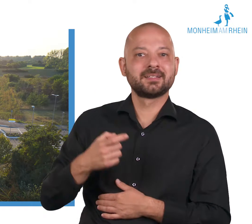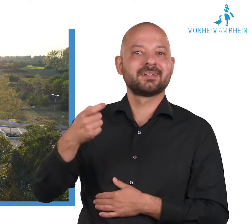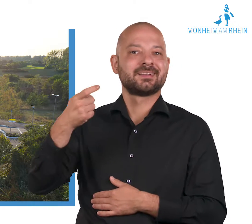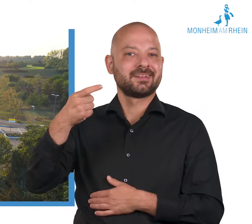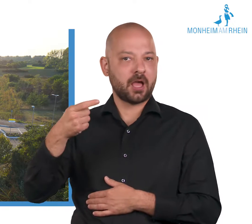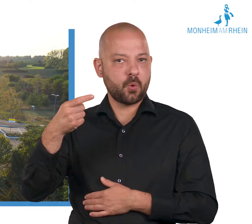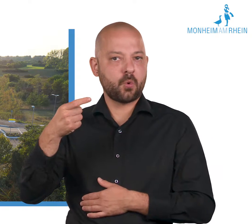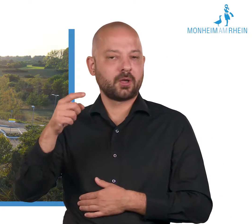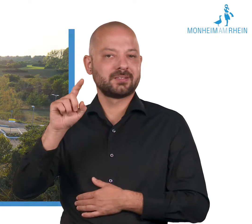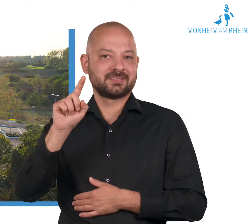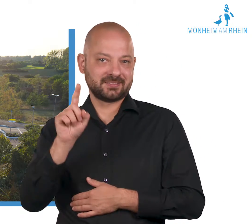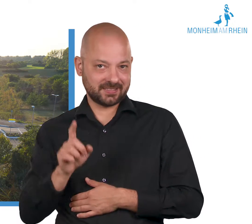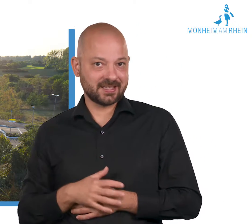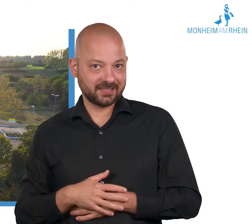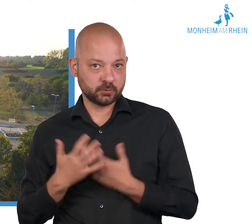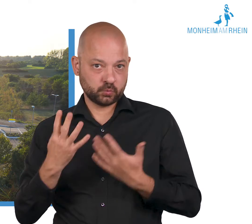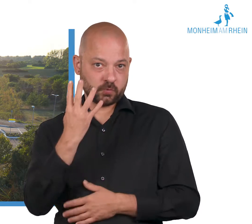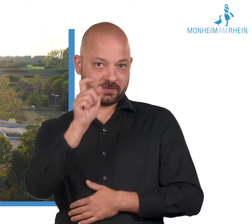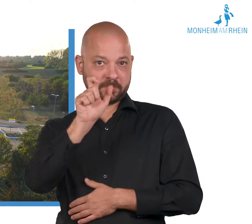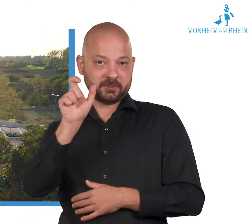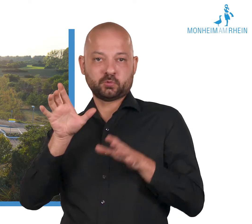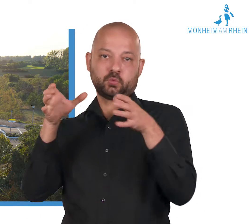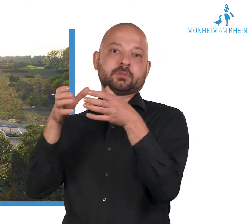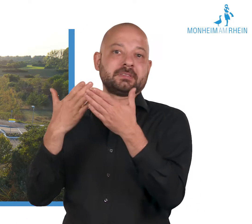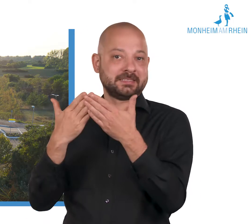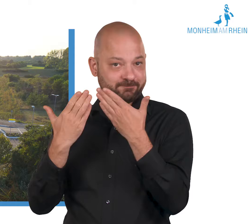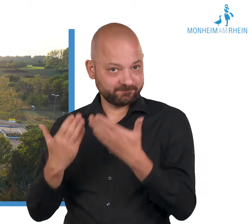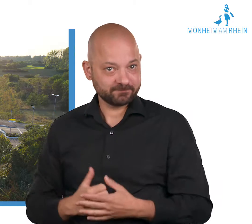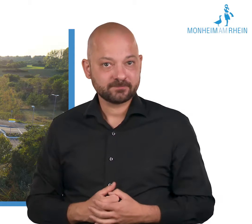und Georg Zey.